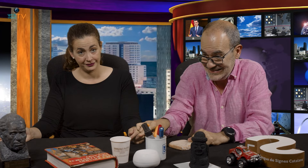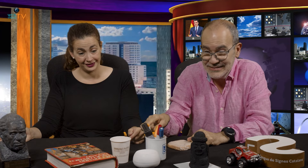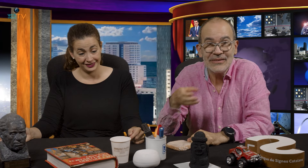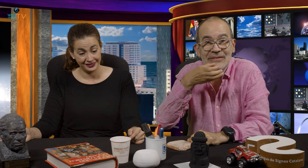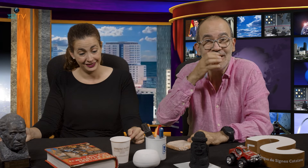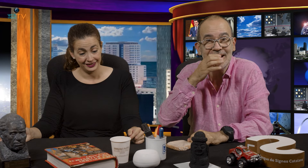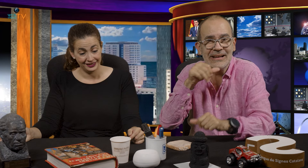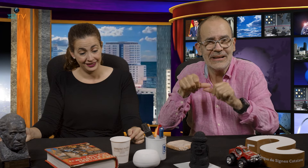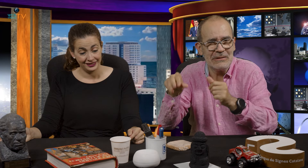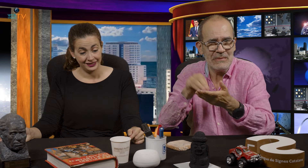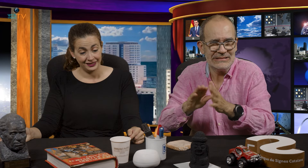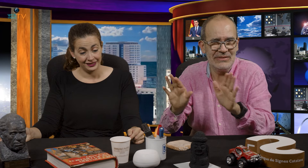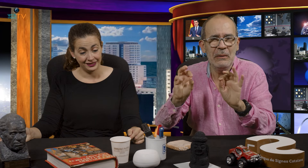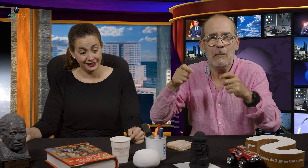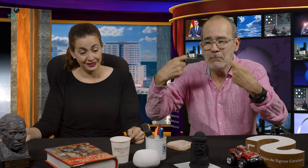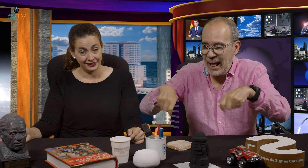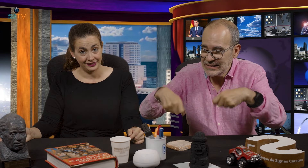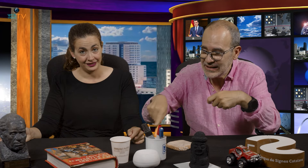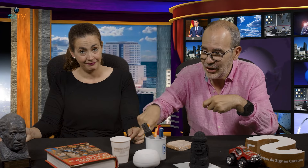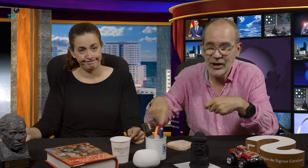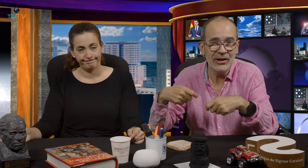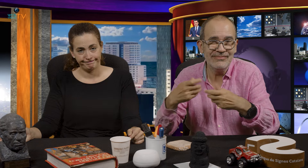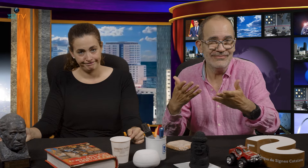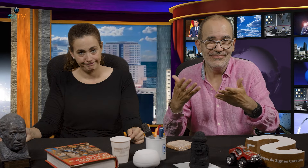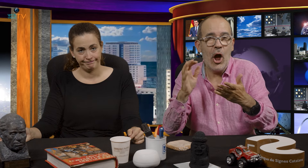Pero este vaso no deberíamos usarlo más. Vasos de plástico o parecidos,